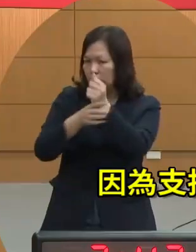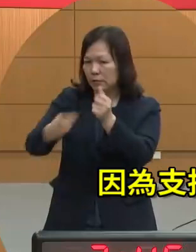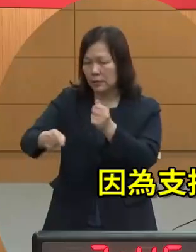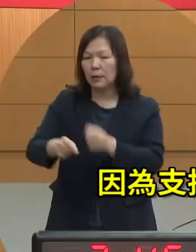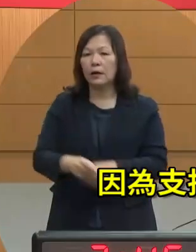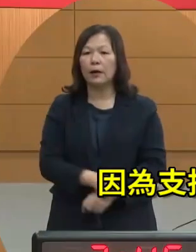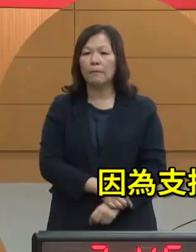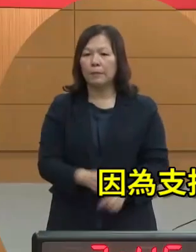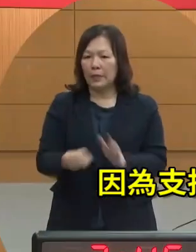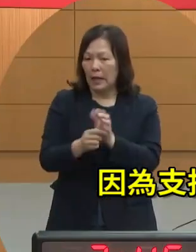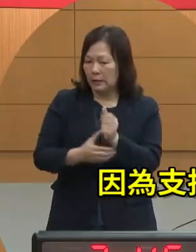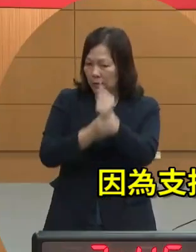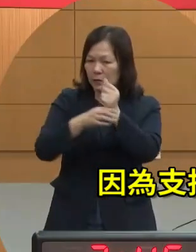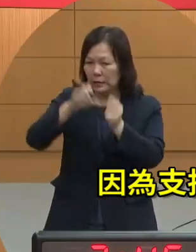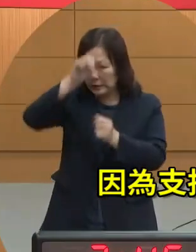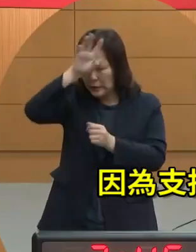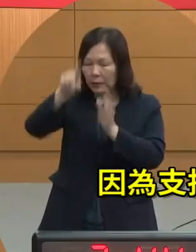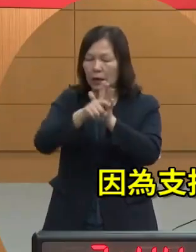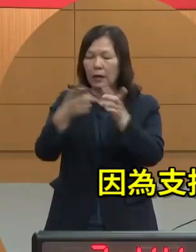因為支持這樣的政黨才是支持大家